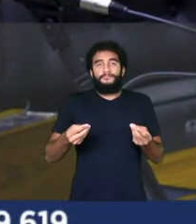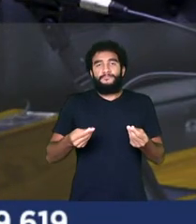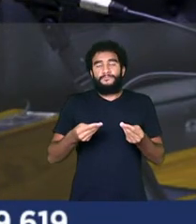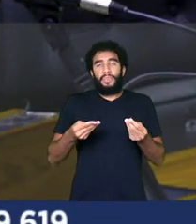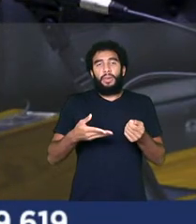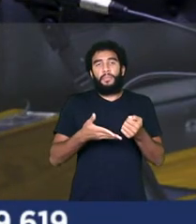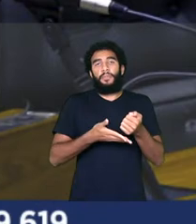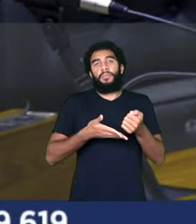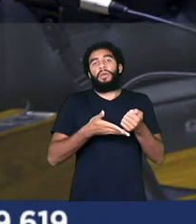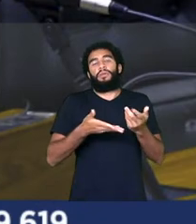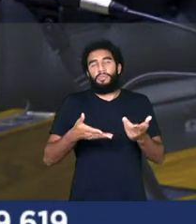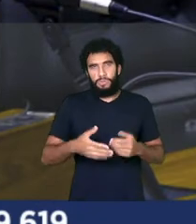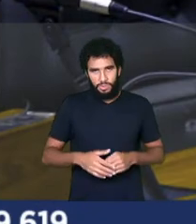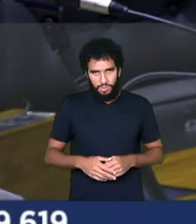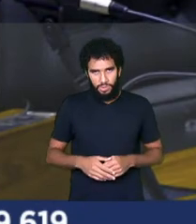MODELO DE TRIBUTAÇÃO É